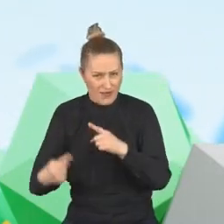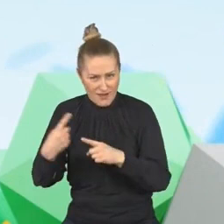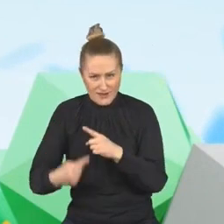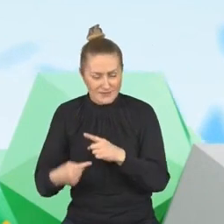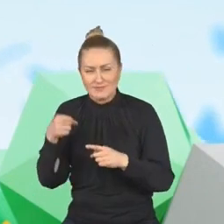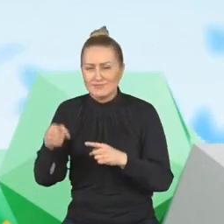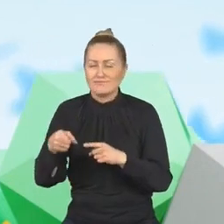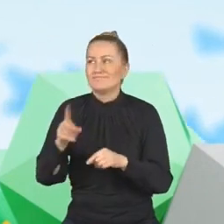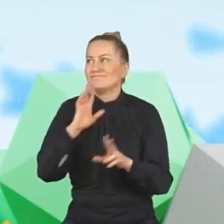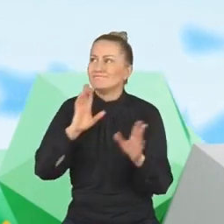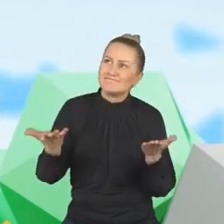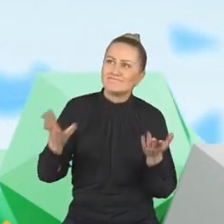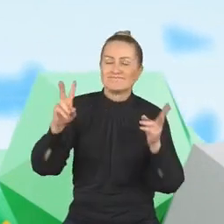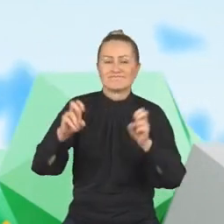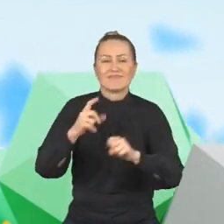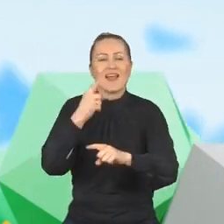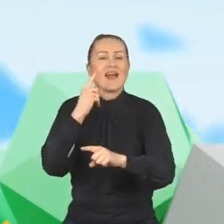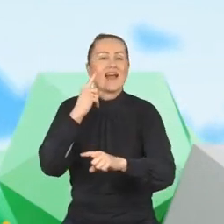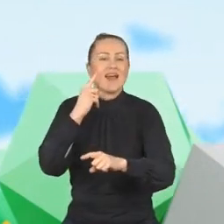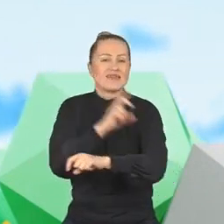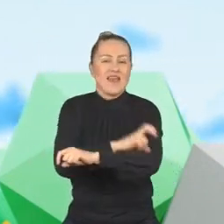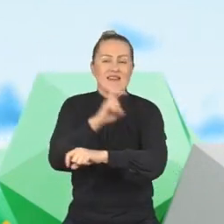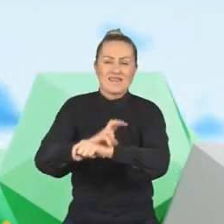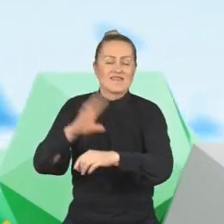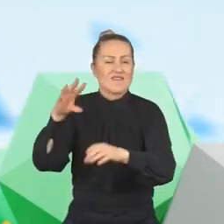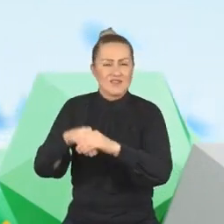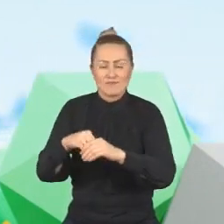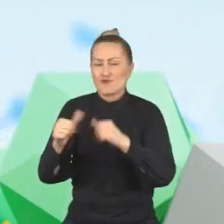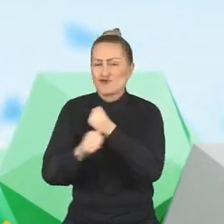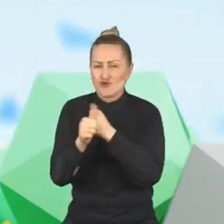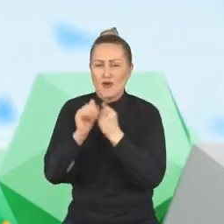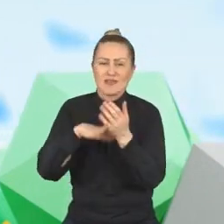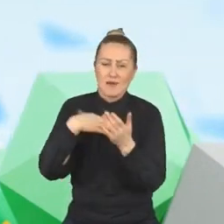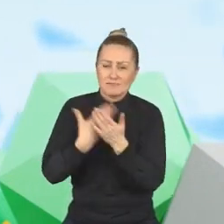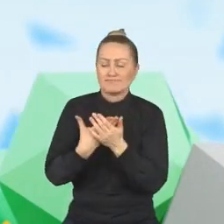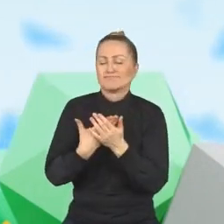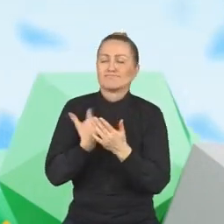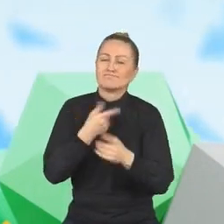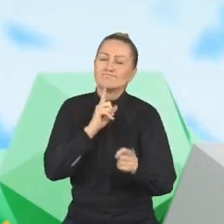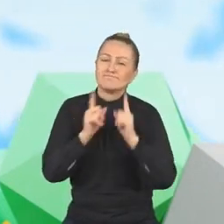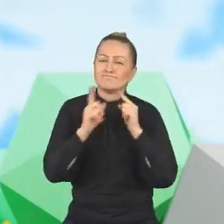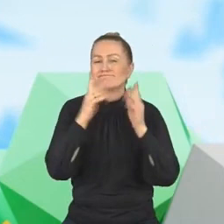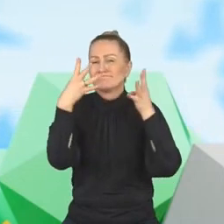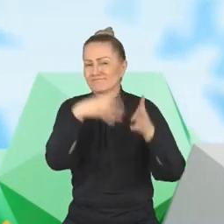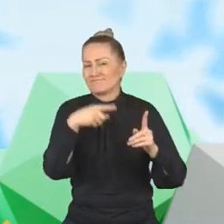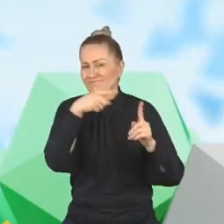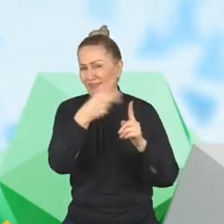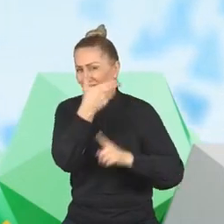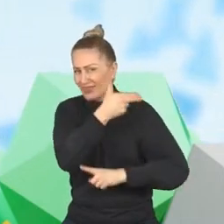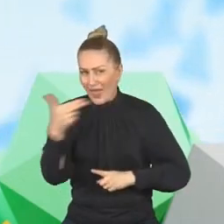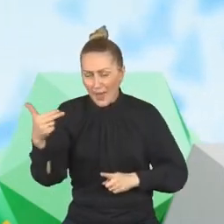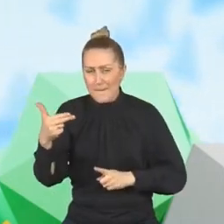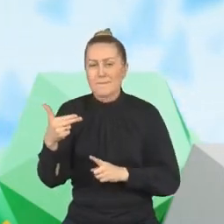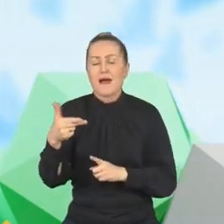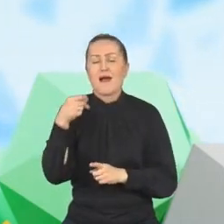technika polegająca na tym, że w sytuacji, w której rozmawiamy na jakiś dowolny temat, otrzymujemy informację, jakąś historię osobistą,